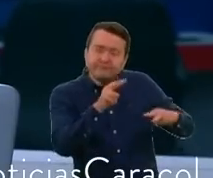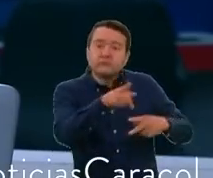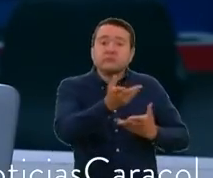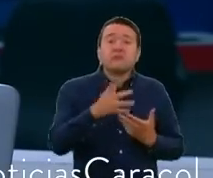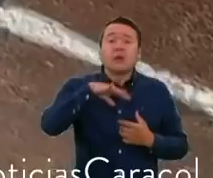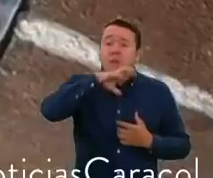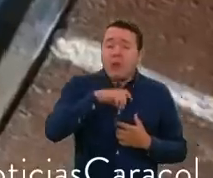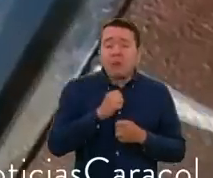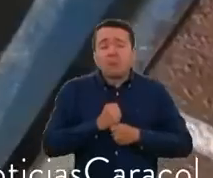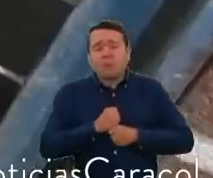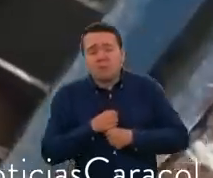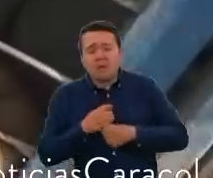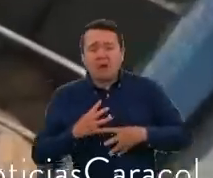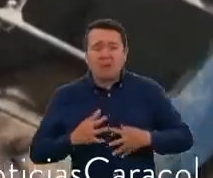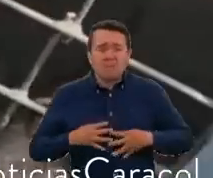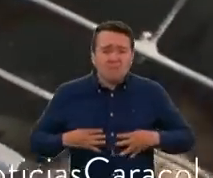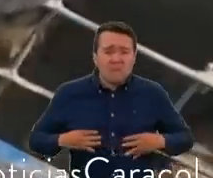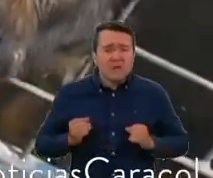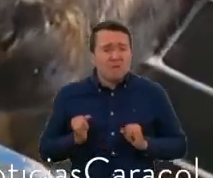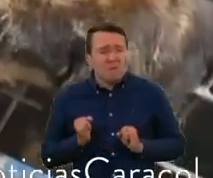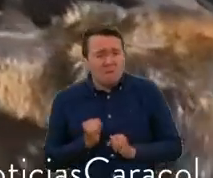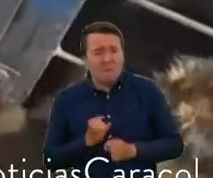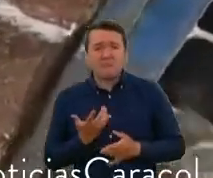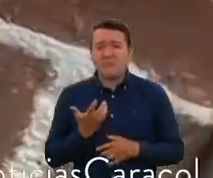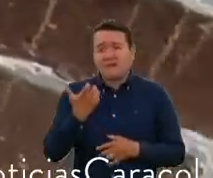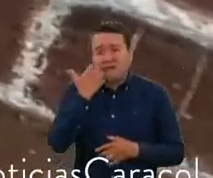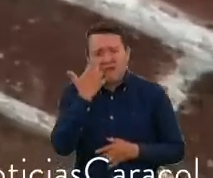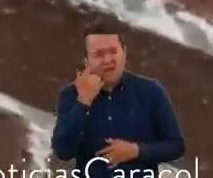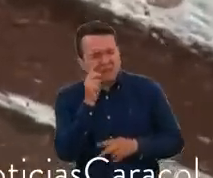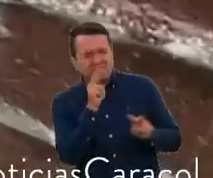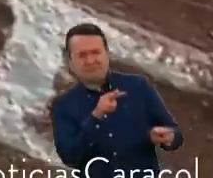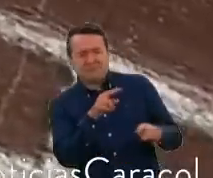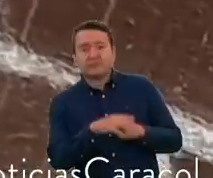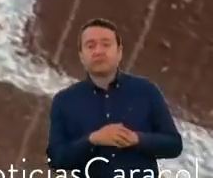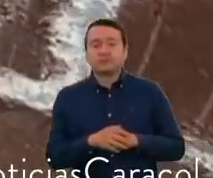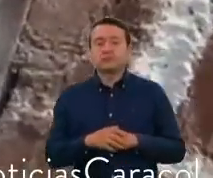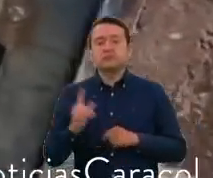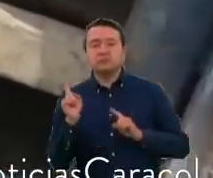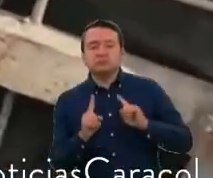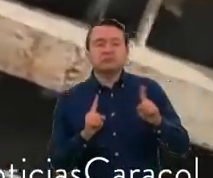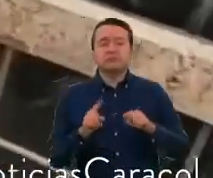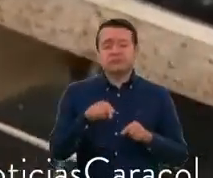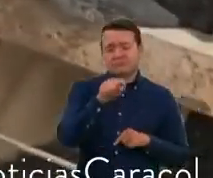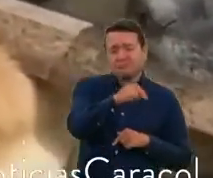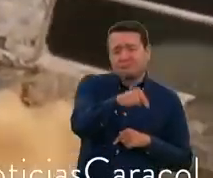)))La policía capturó cuatro personas de una fundación por el maltrato presenta secuestros, según las autoridades los